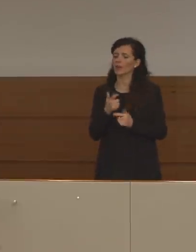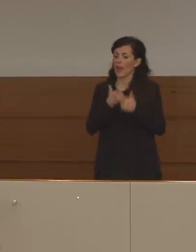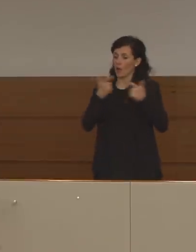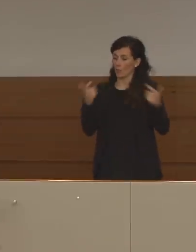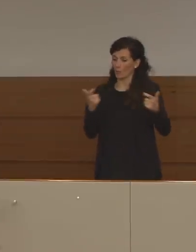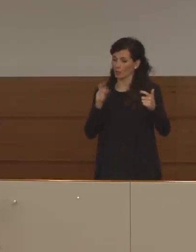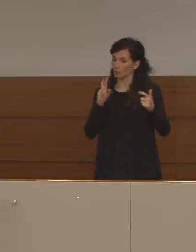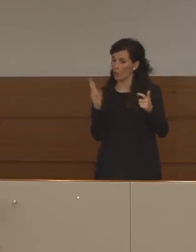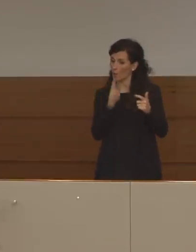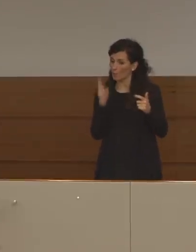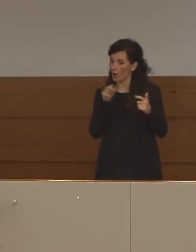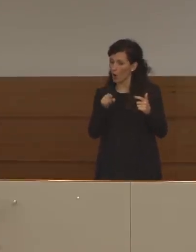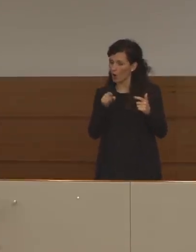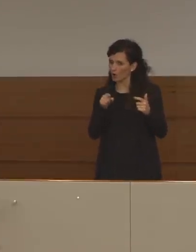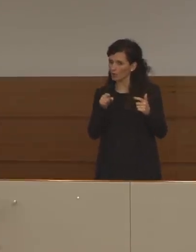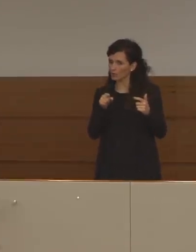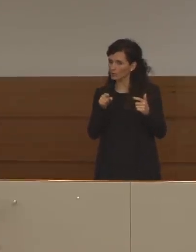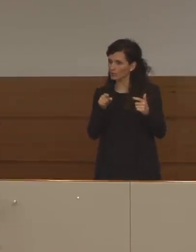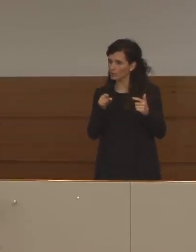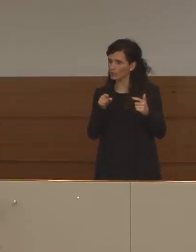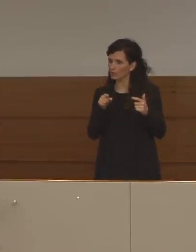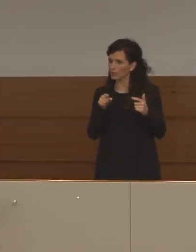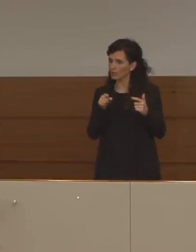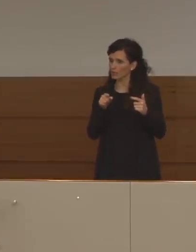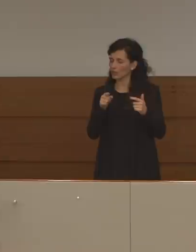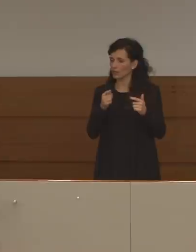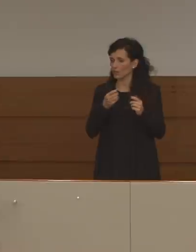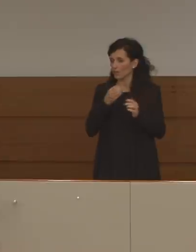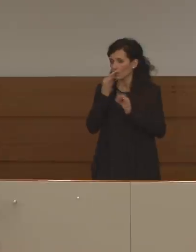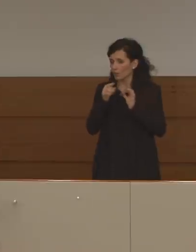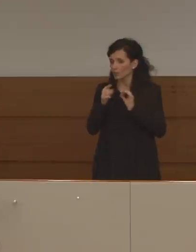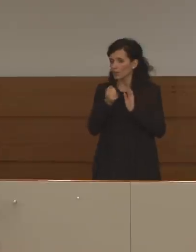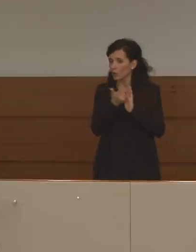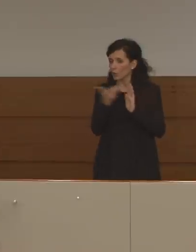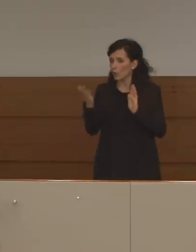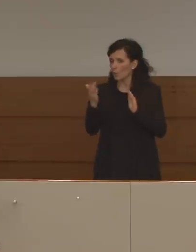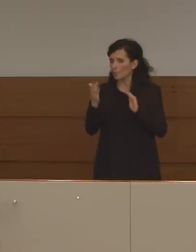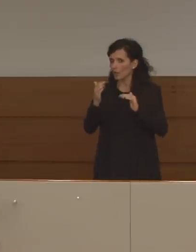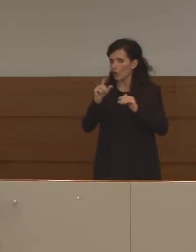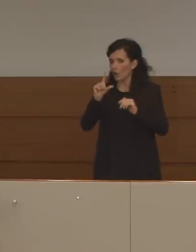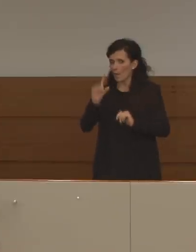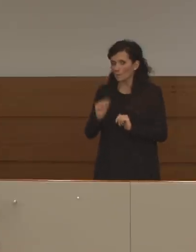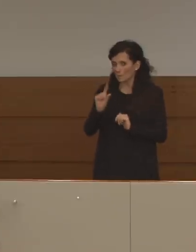sarebbe il minore mai registrato da quando è cominciata